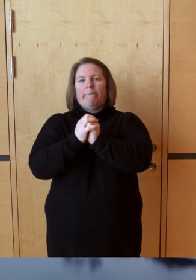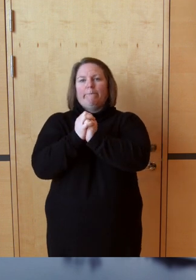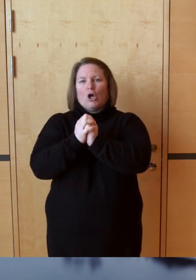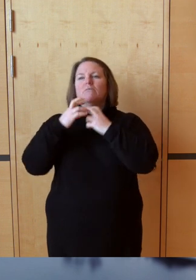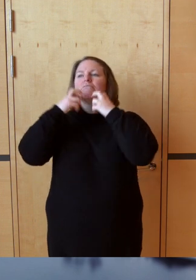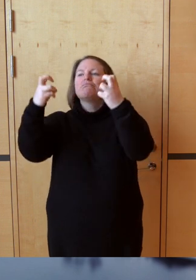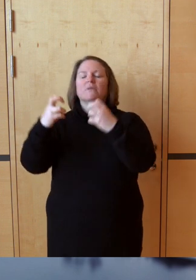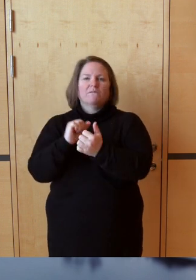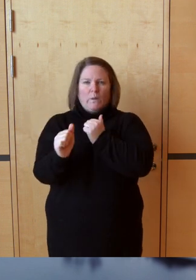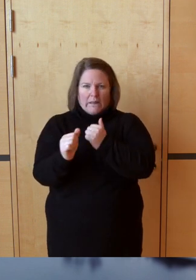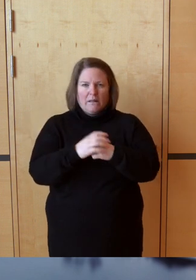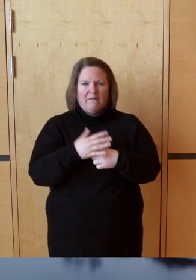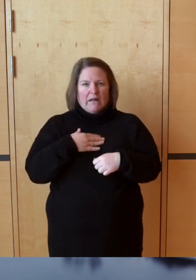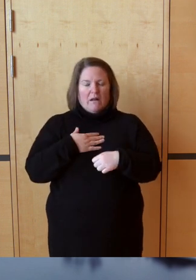Behandla två punkter egentligen i